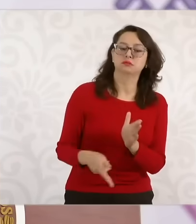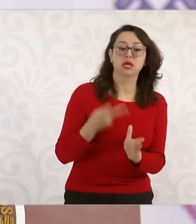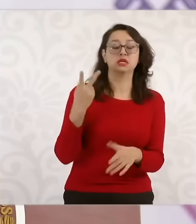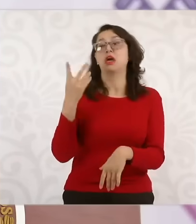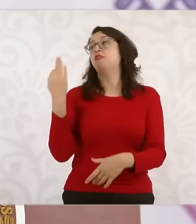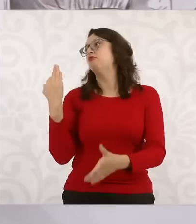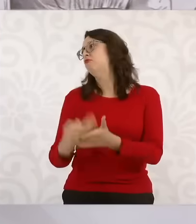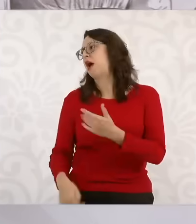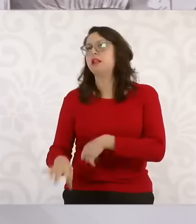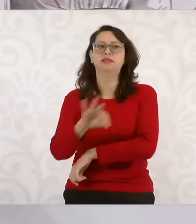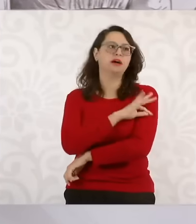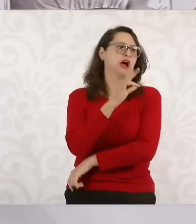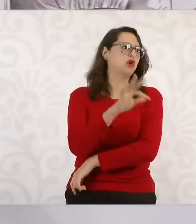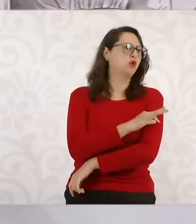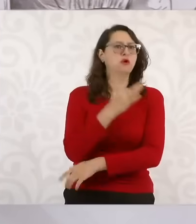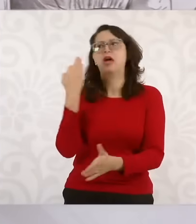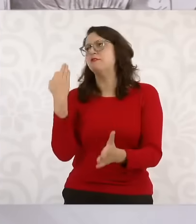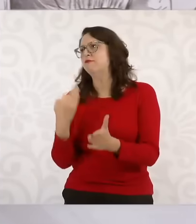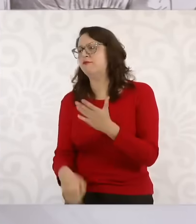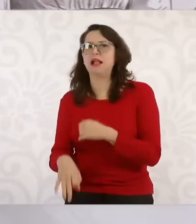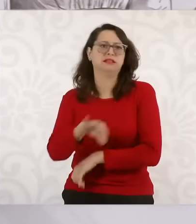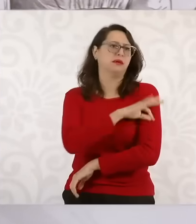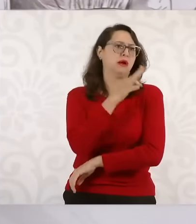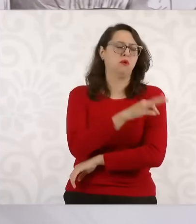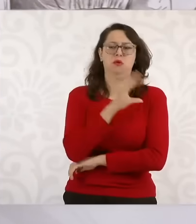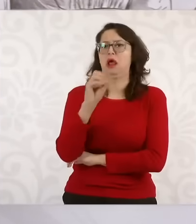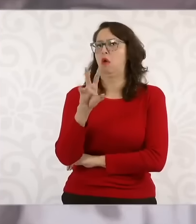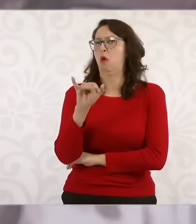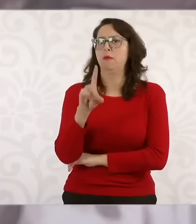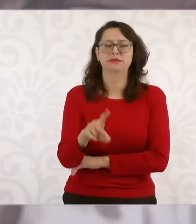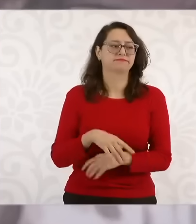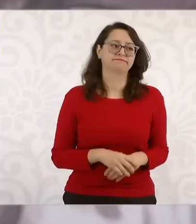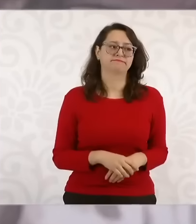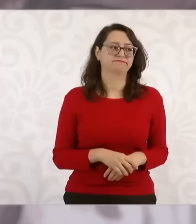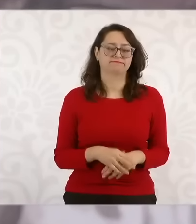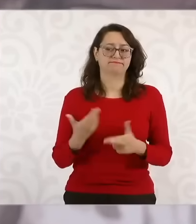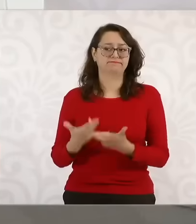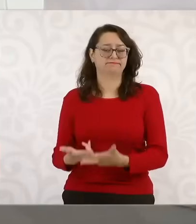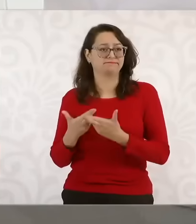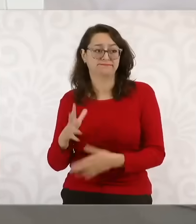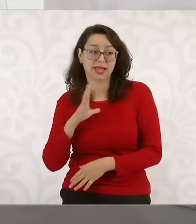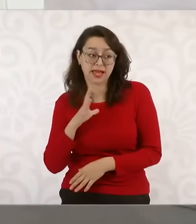vacunas contra la influenza de la COVID-19. Veamos el video del detector de mentiras de esta semana.